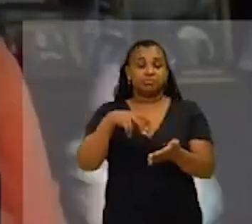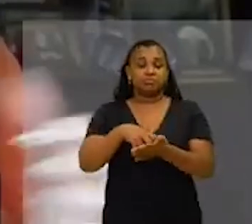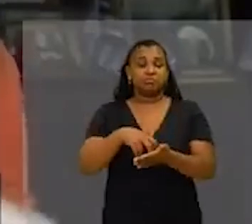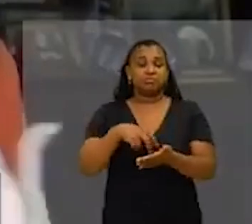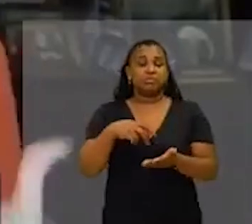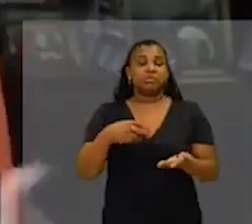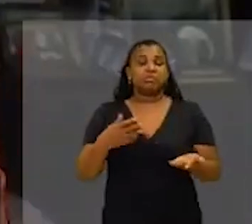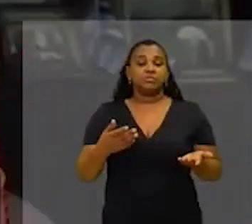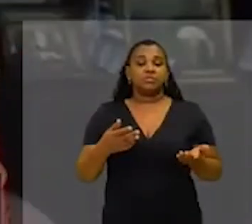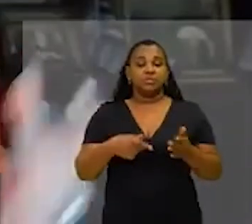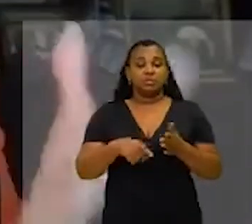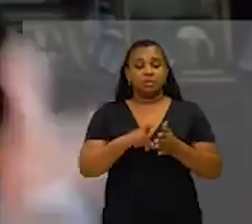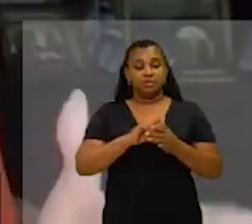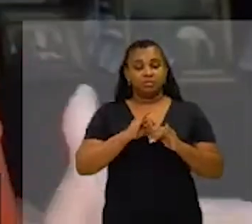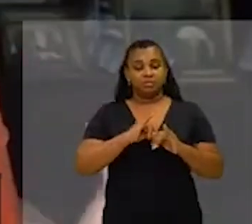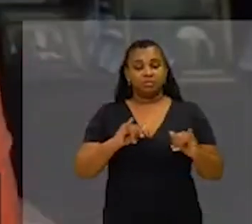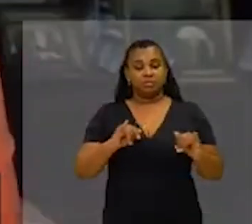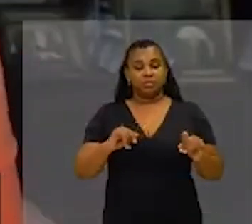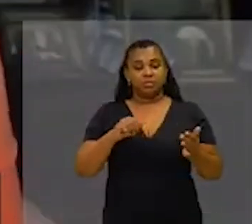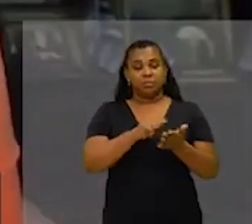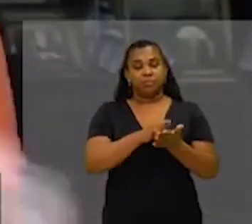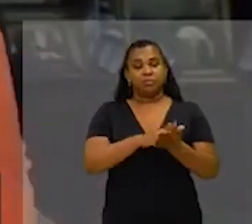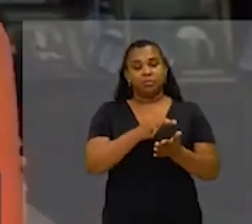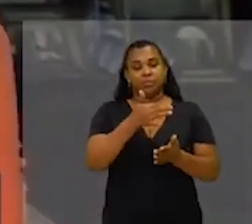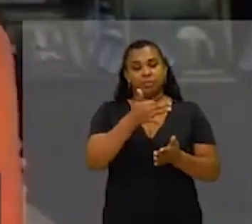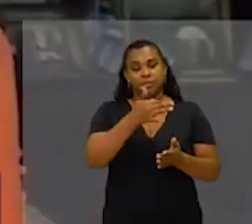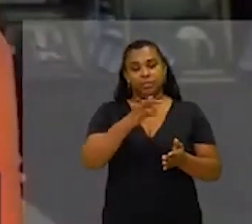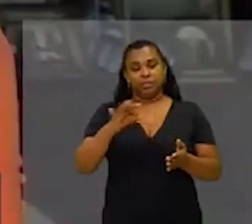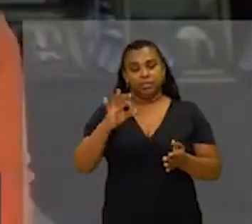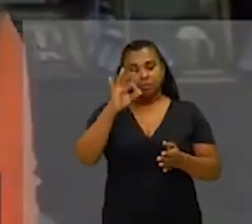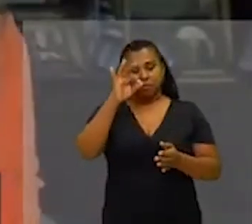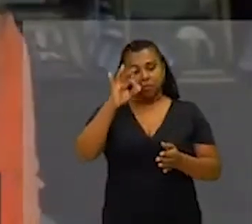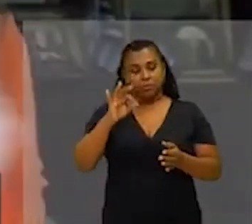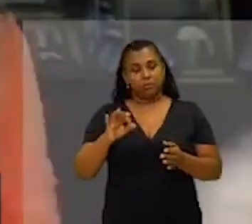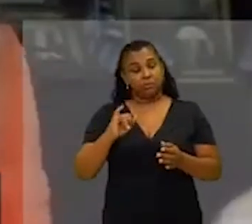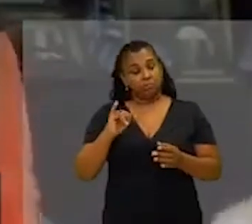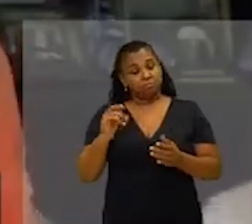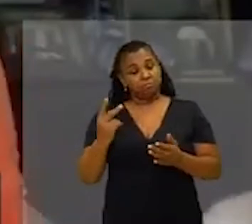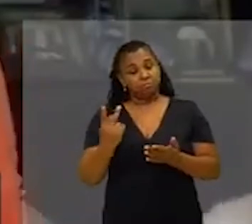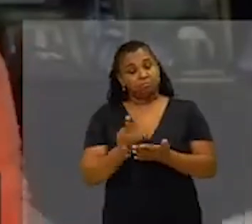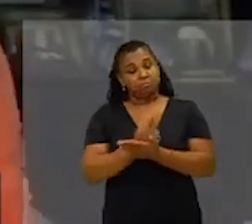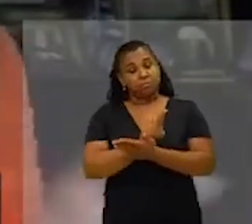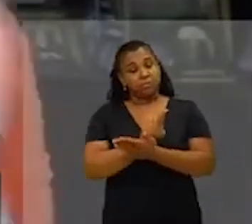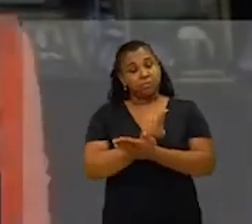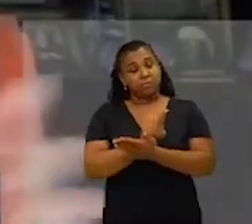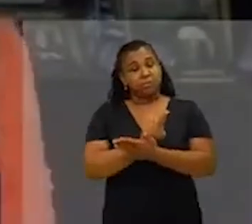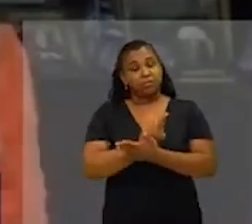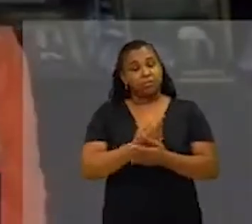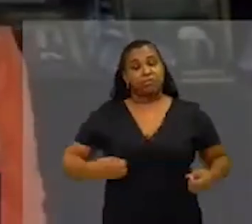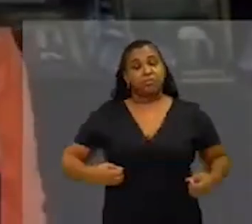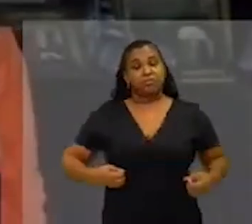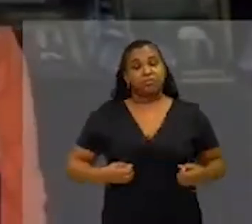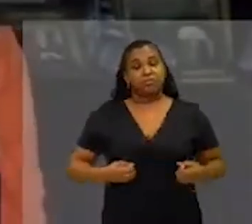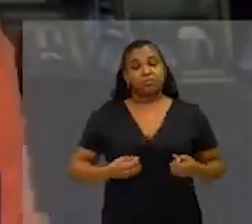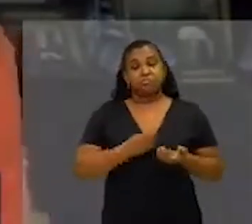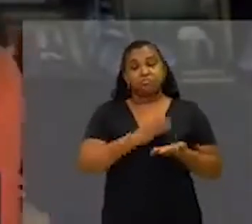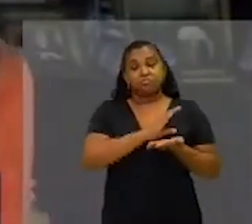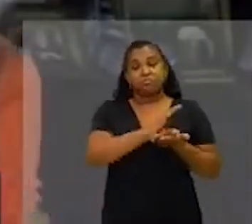anteriormente da multa de cem porcento Caso haja o excesso na doação e aqui eu faço uma crítica o que